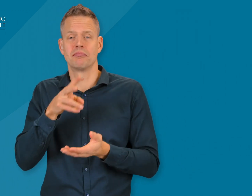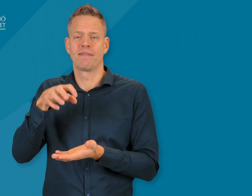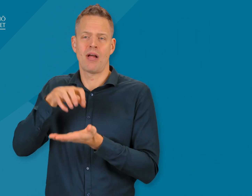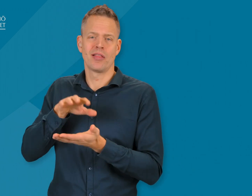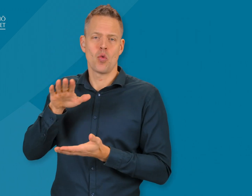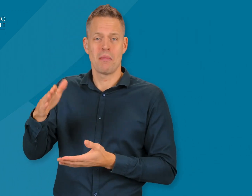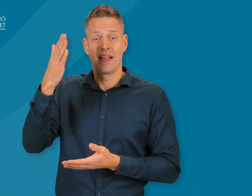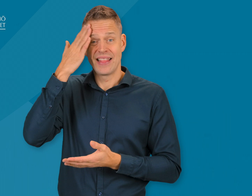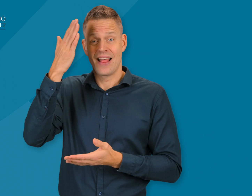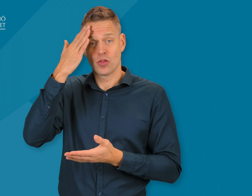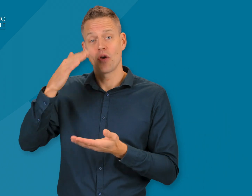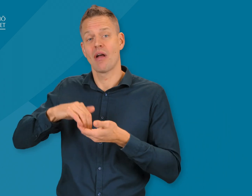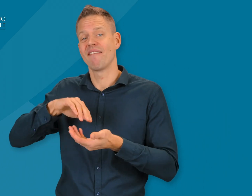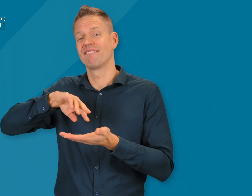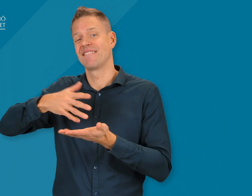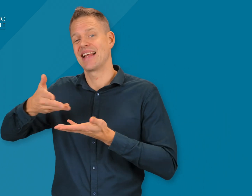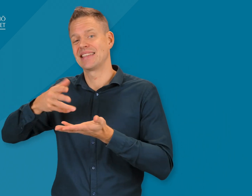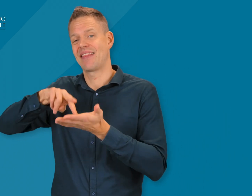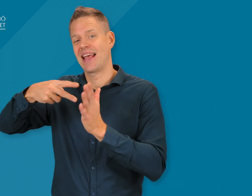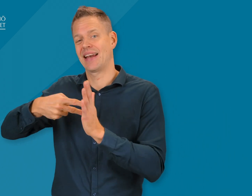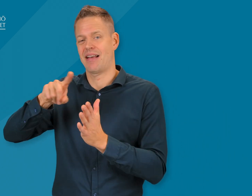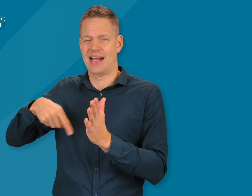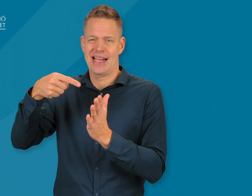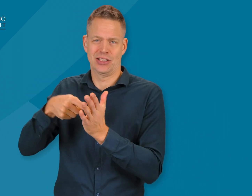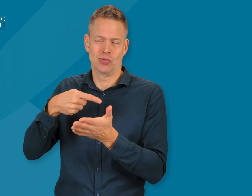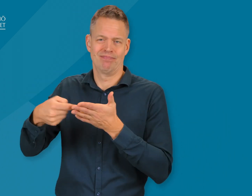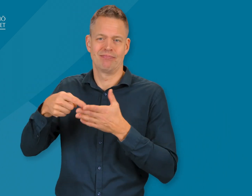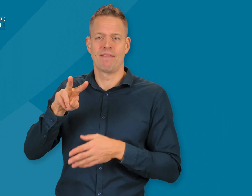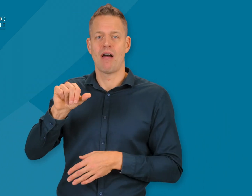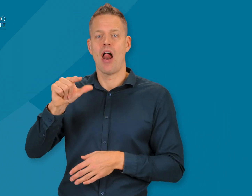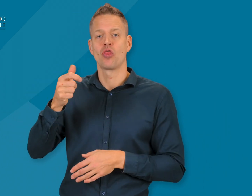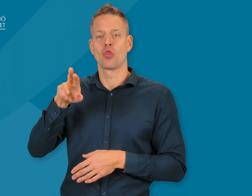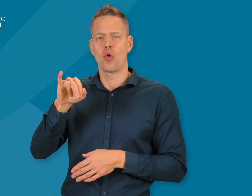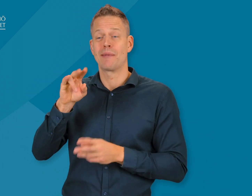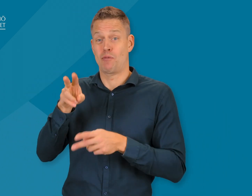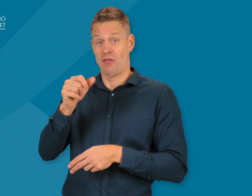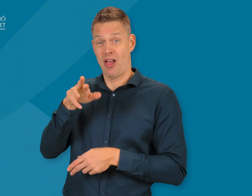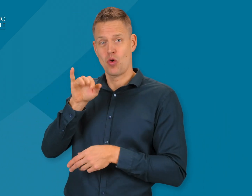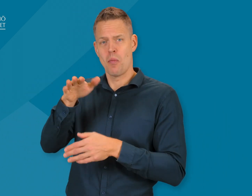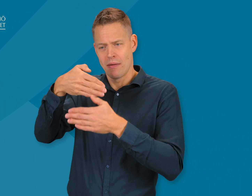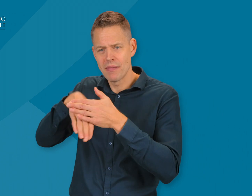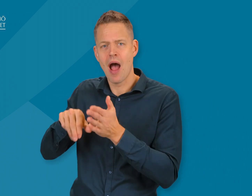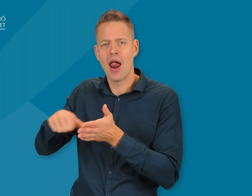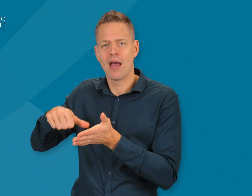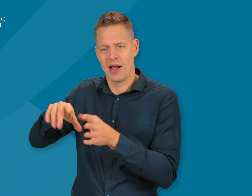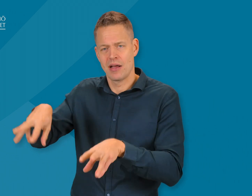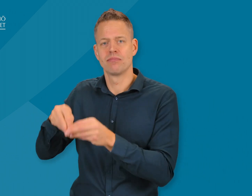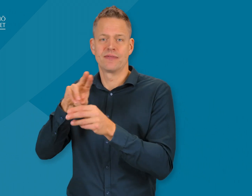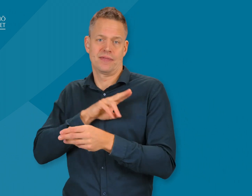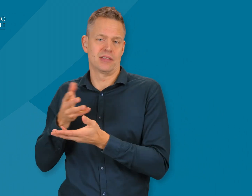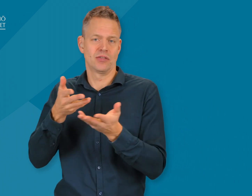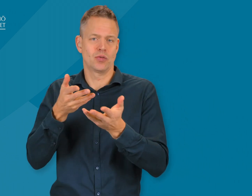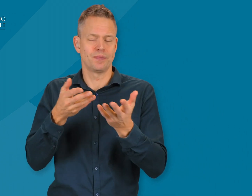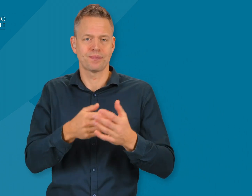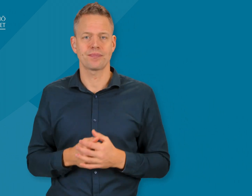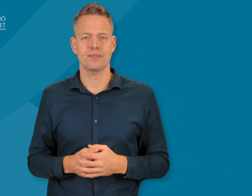valtion tieto- ja viestintätekniikkakeskus Valtori alihankkijoineen.